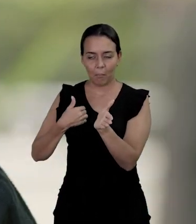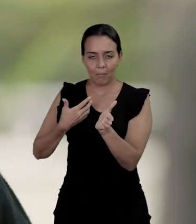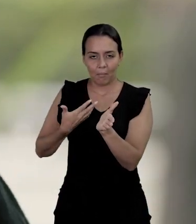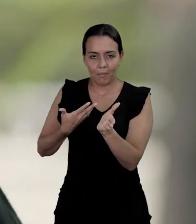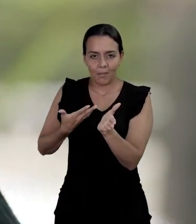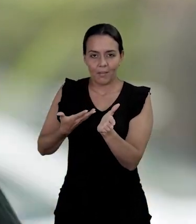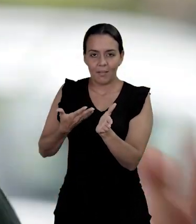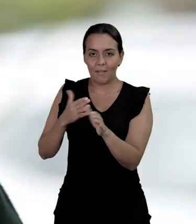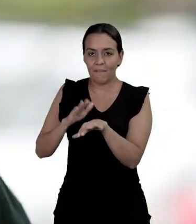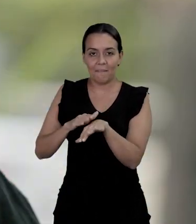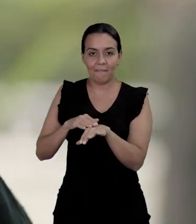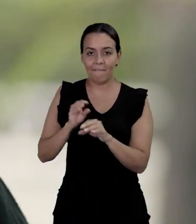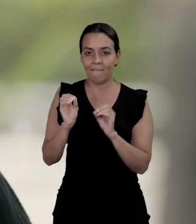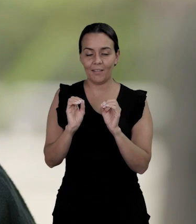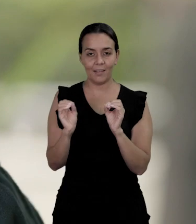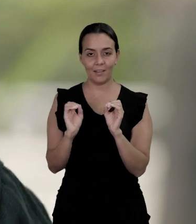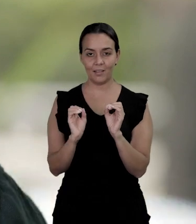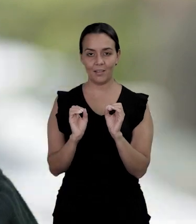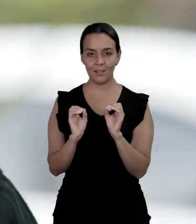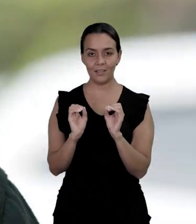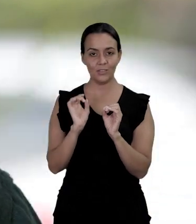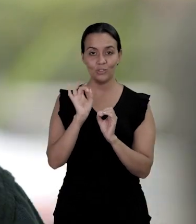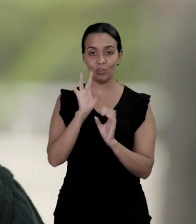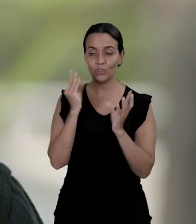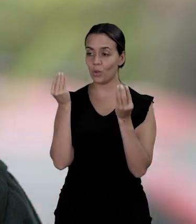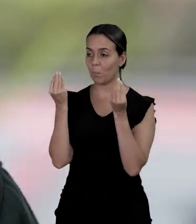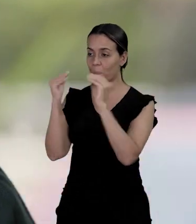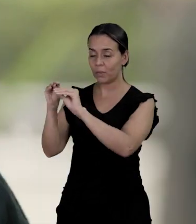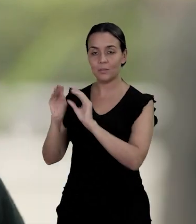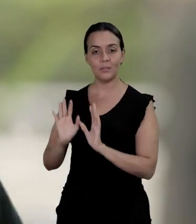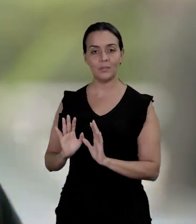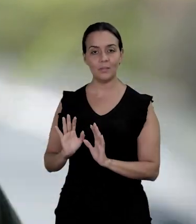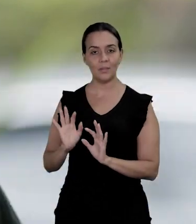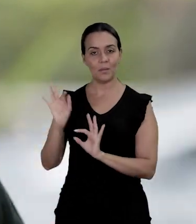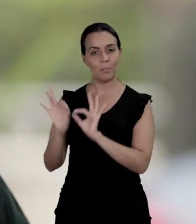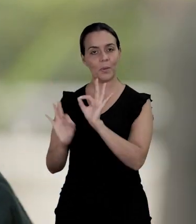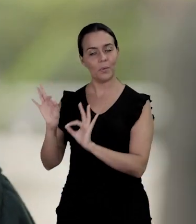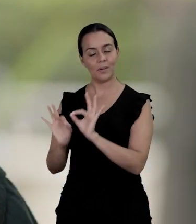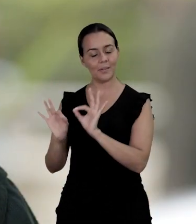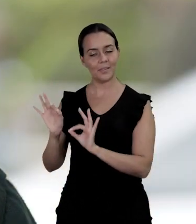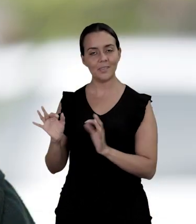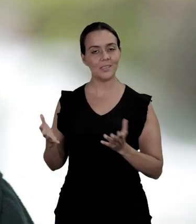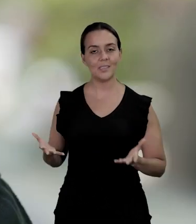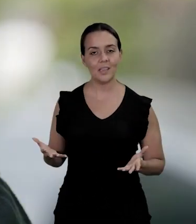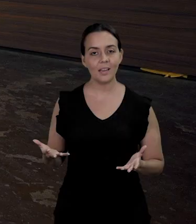o que é ser recompensado pela sociedade, pela arte que você faz.